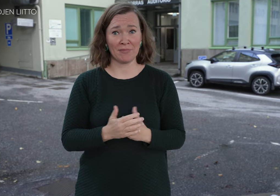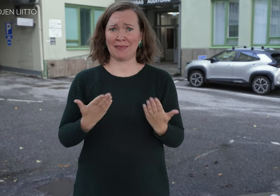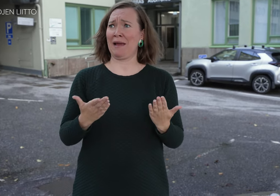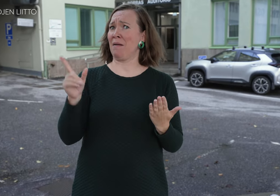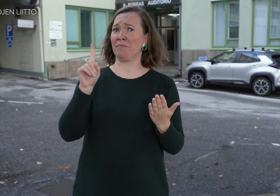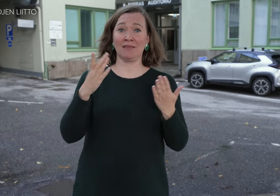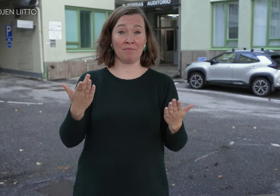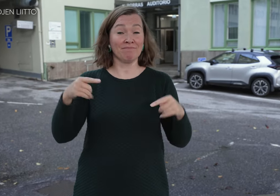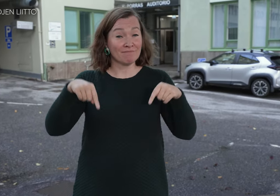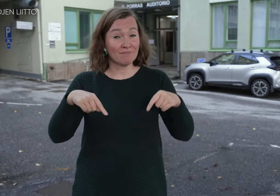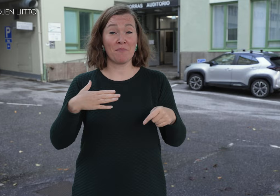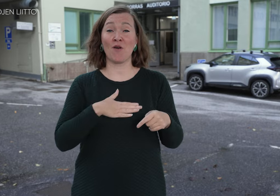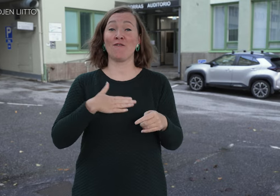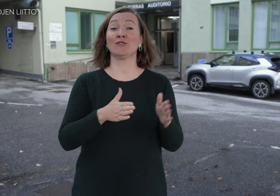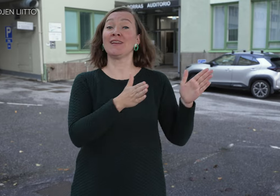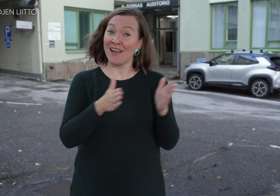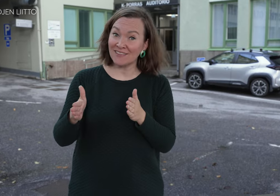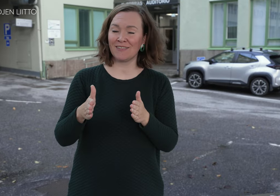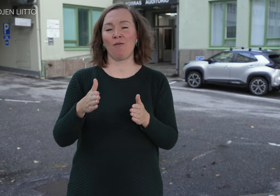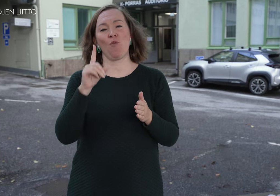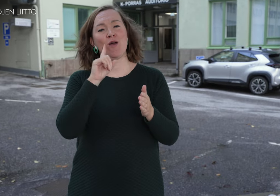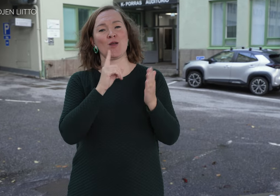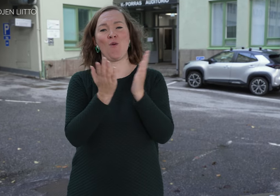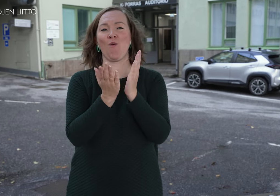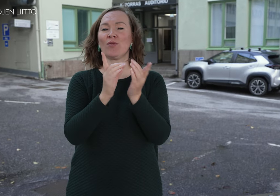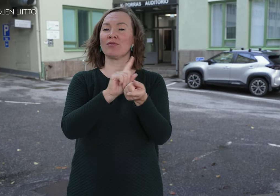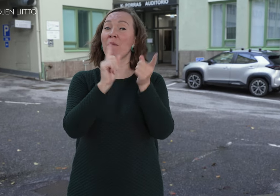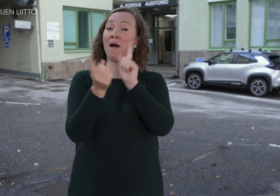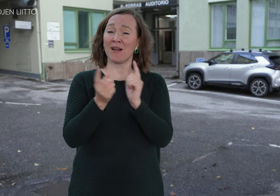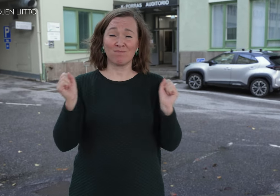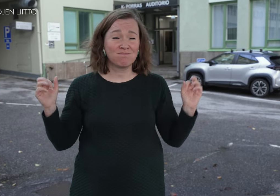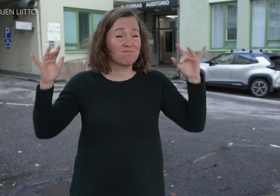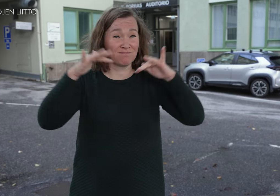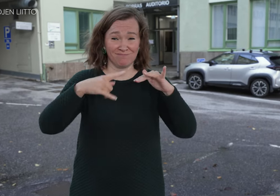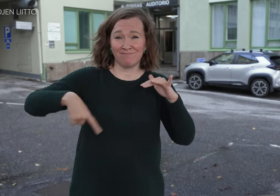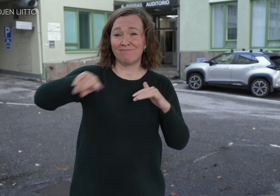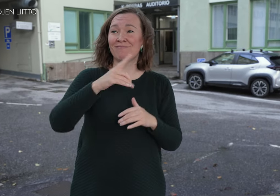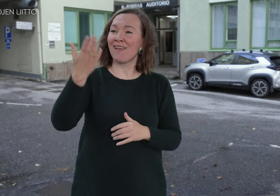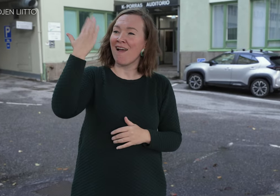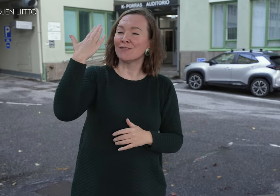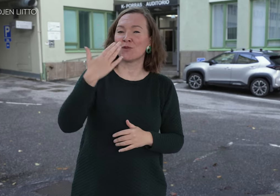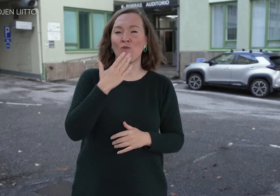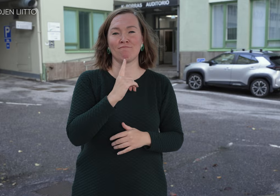Tänään täällä Porvoossa järjestetäänkin koulun entisten oppilaiden -